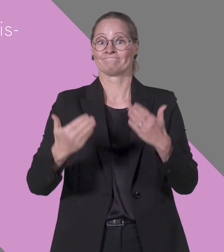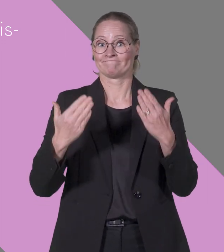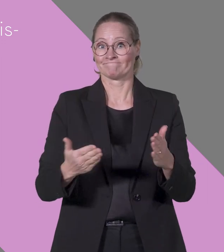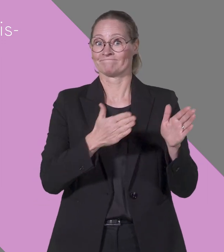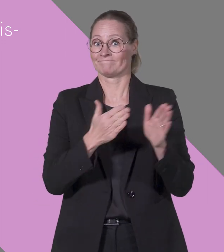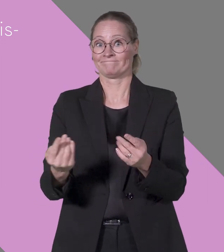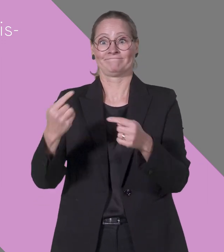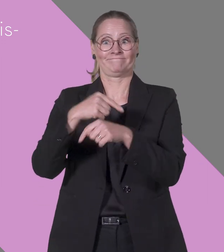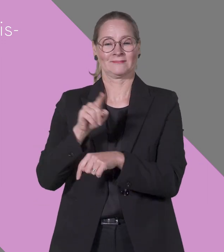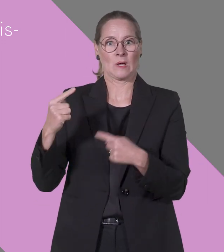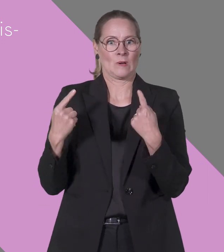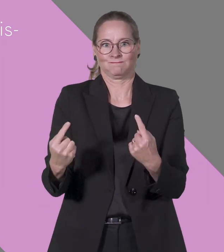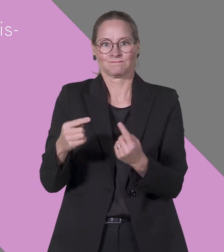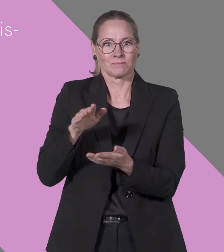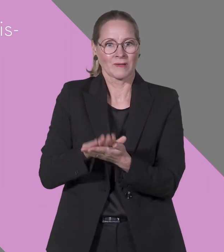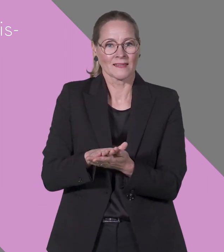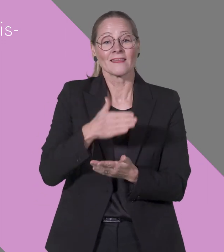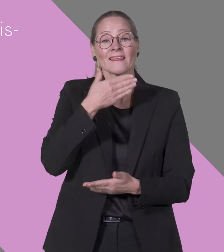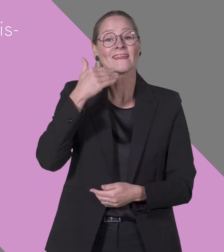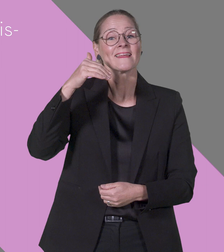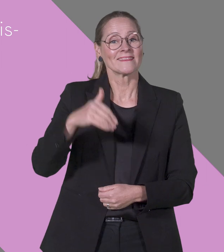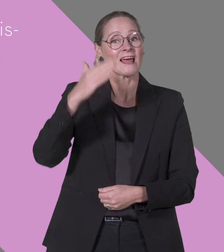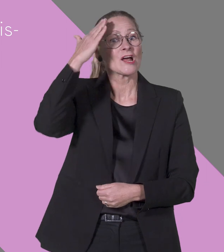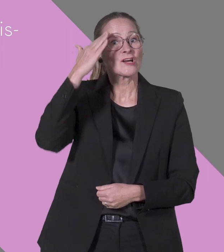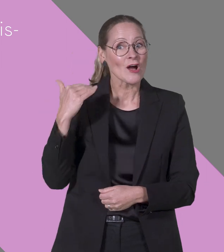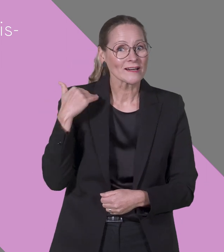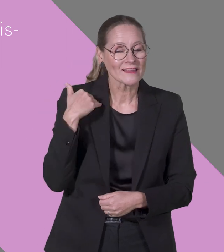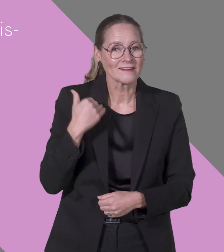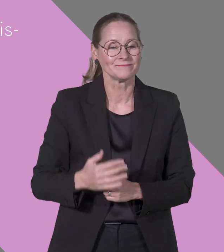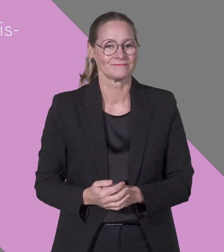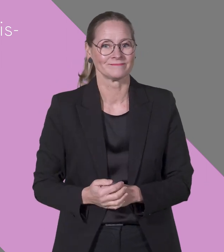Tällä kertaa järjestämispaikkana toimii eksoottinen Etelä-Korea.